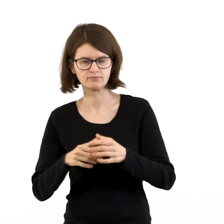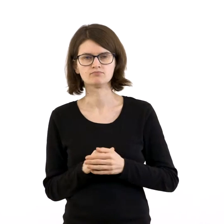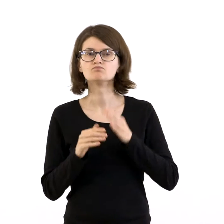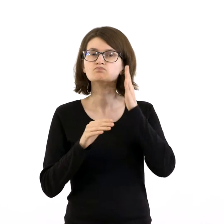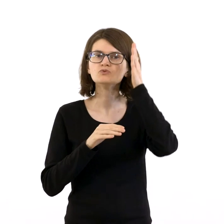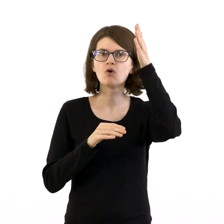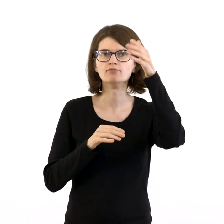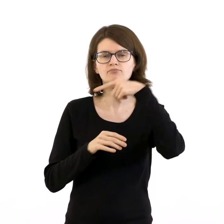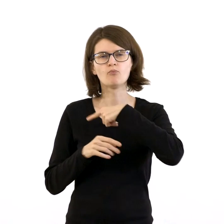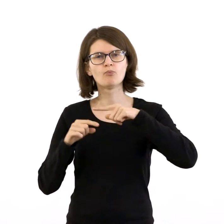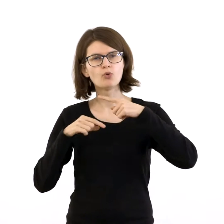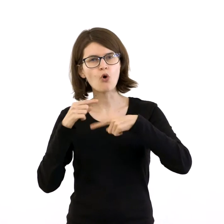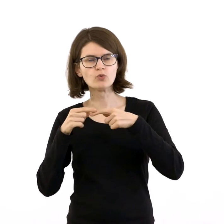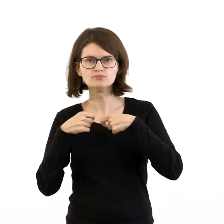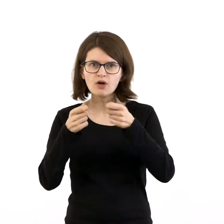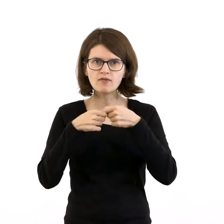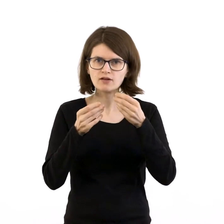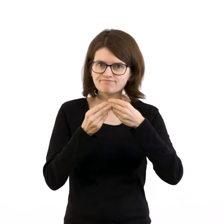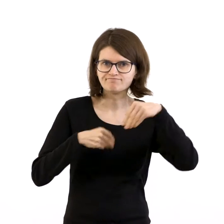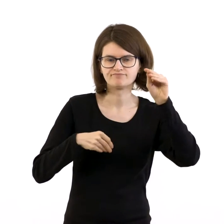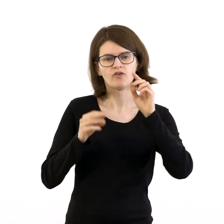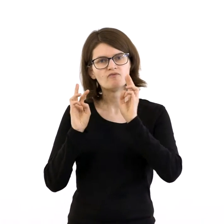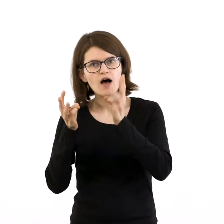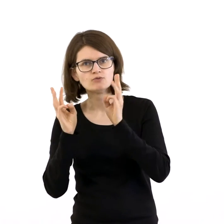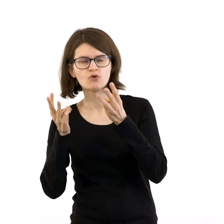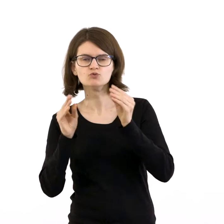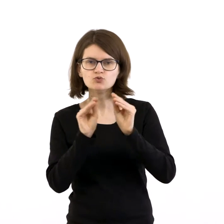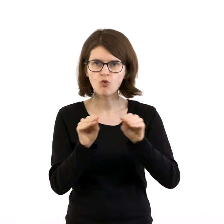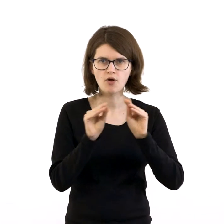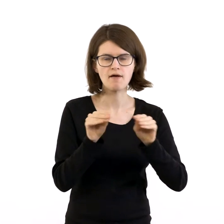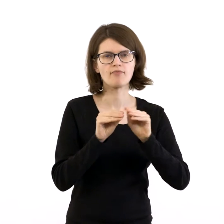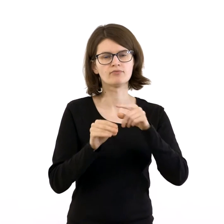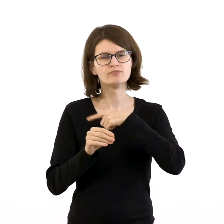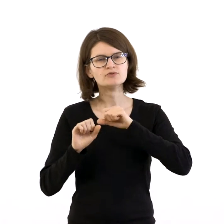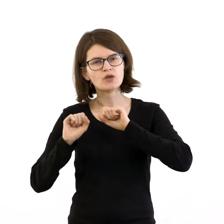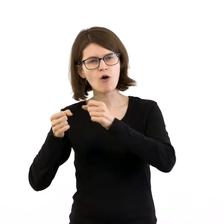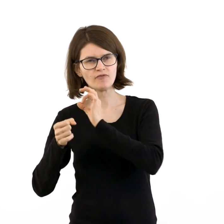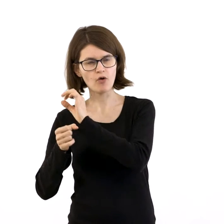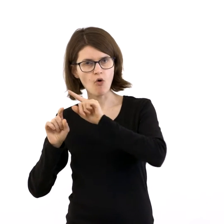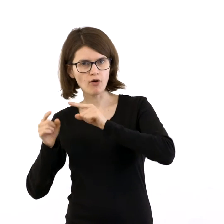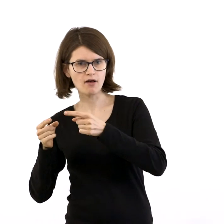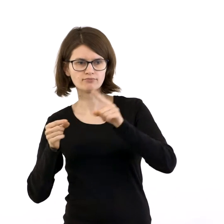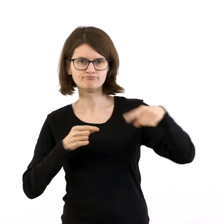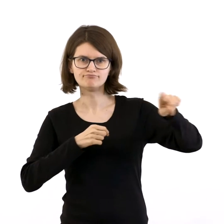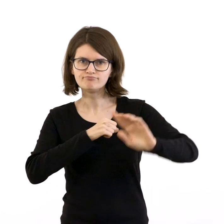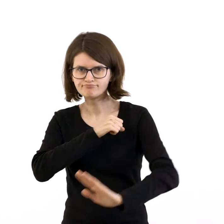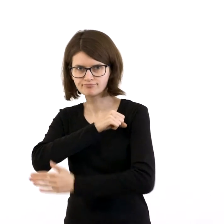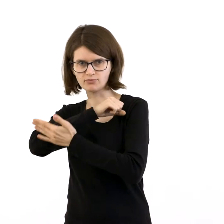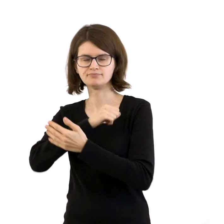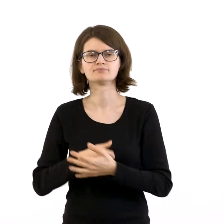a w dalszej perspektywie – zwiększenia sprzedaży produktów, warsztatów, szkoleń lub uzyskania poparcia dla działań.